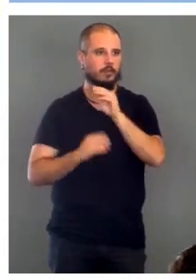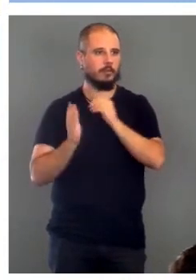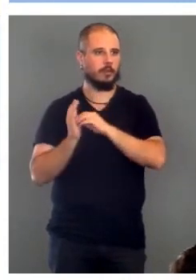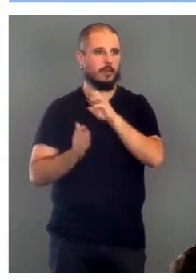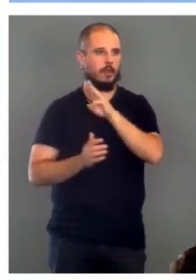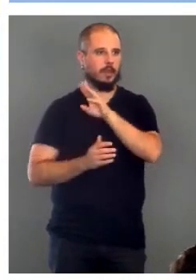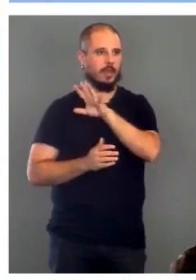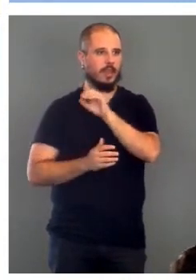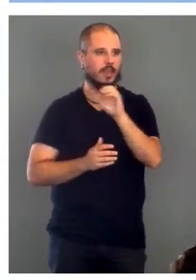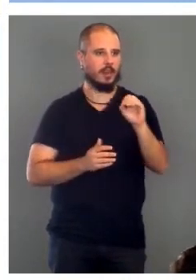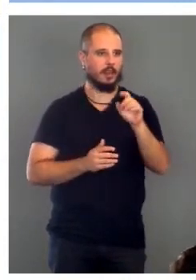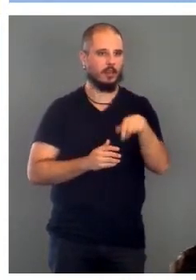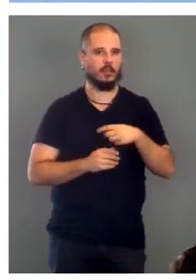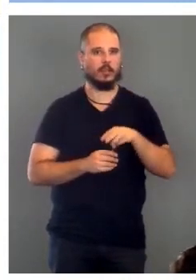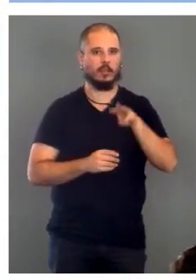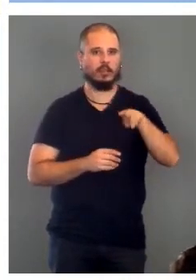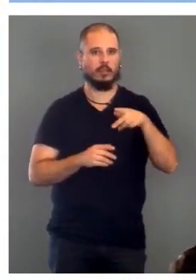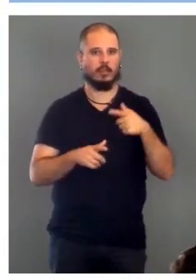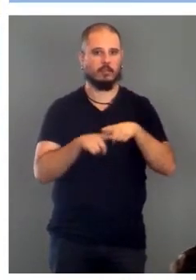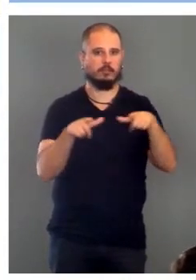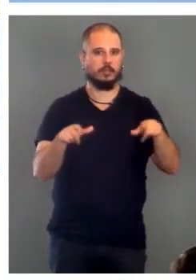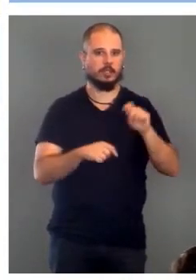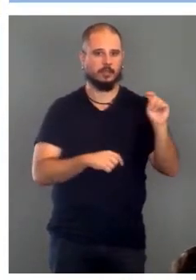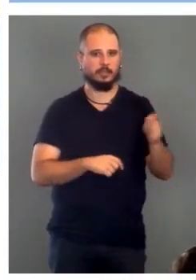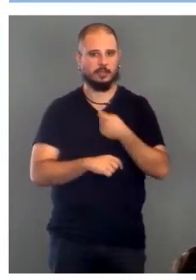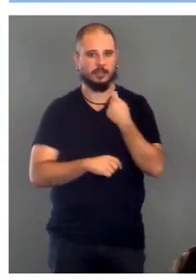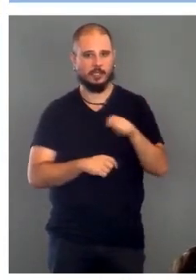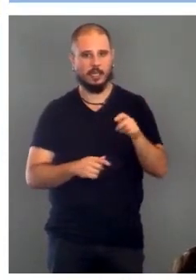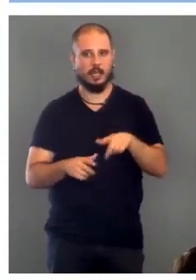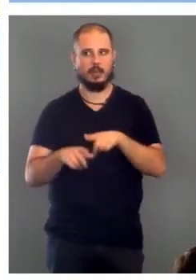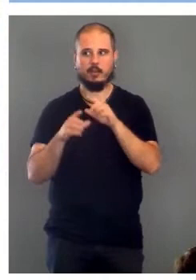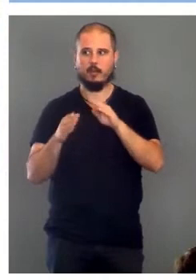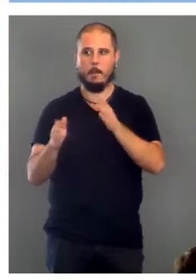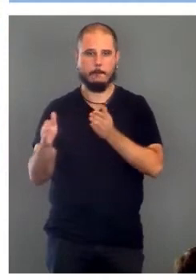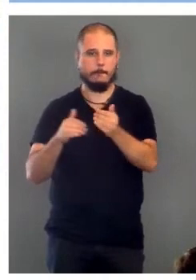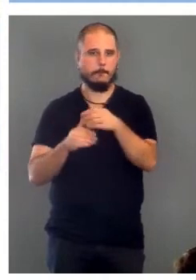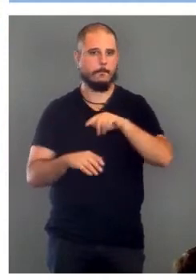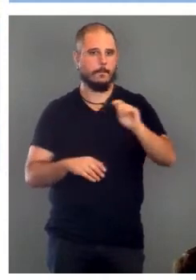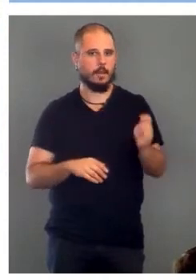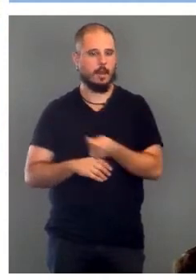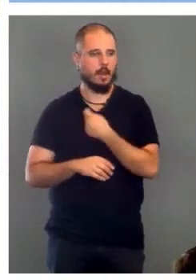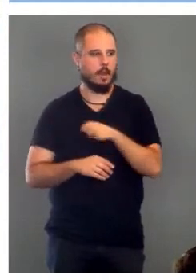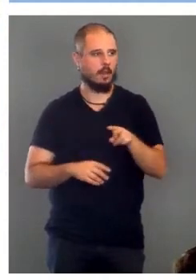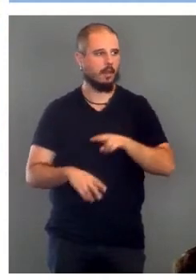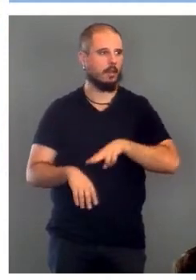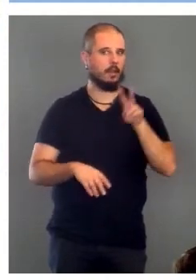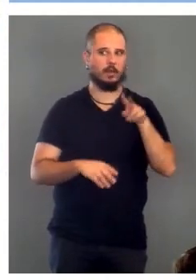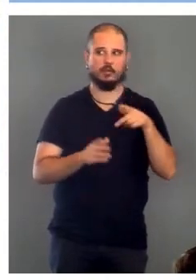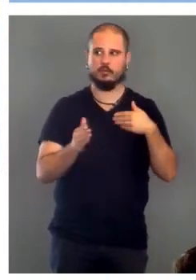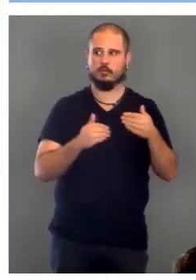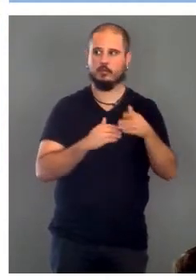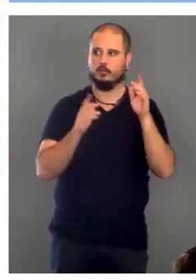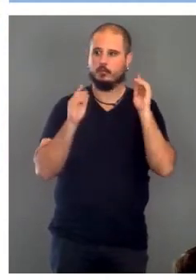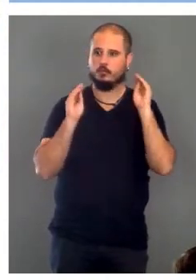Con tres pistas de tenis tres de pádel Dos aulas de formación No fue bastante Creo también la escuela Vitae Navarra que es un centro